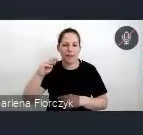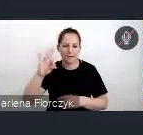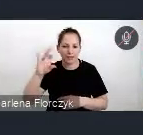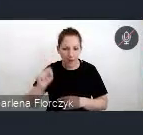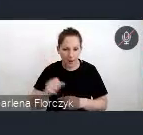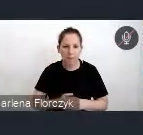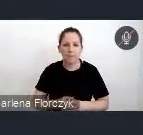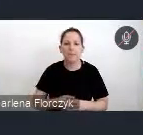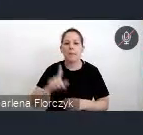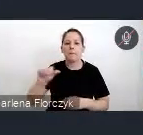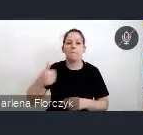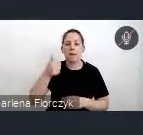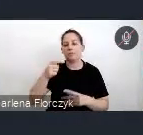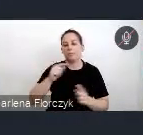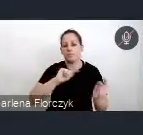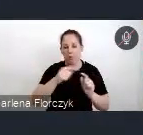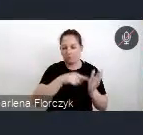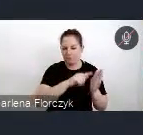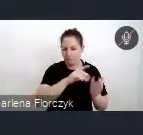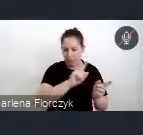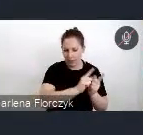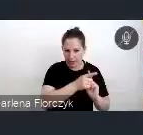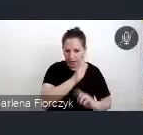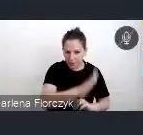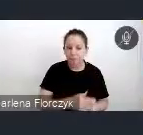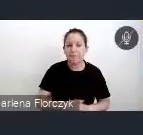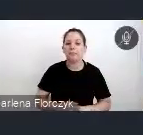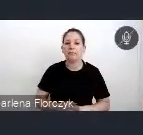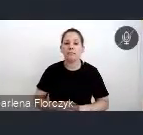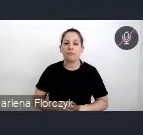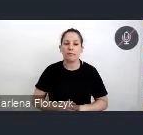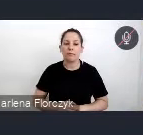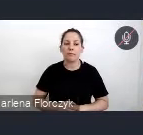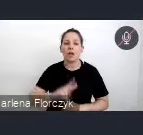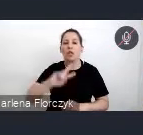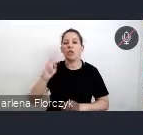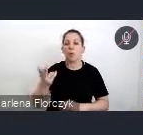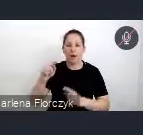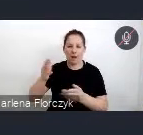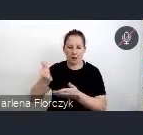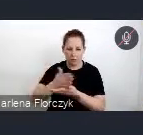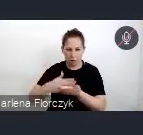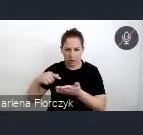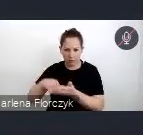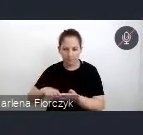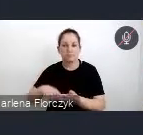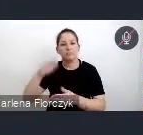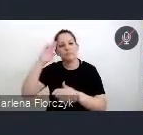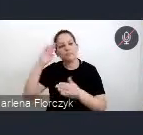To jest pierwszy blok naszego spotkania. W drugim bloku zapoznamy się z doświadczeniami